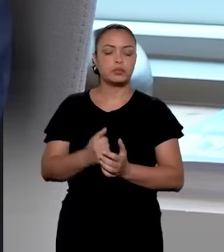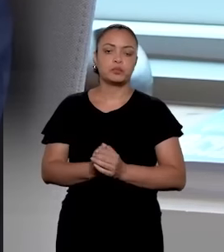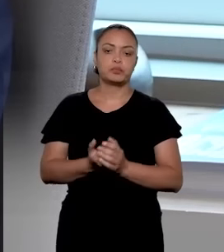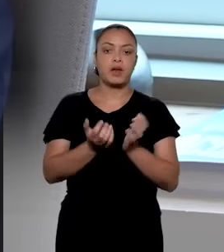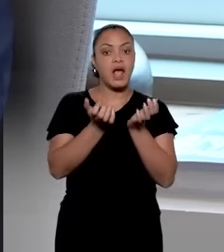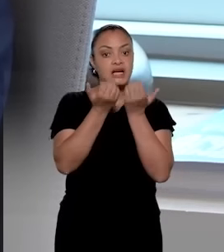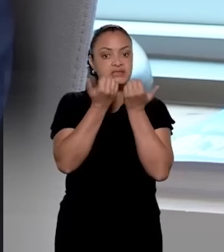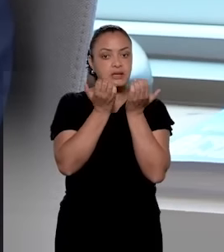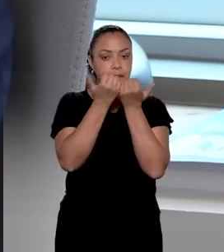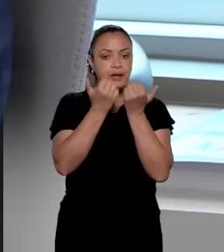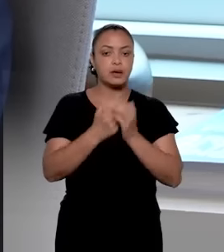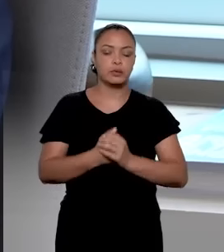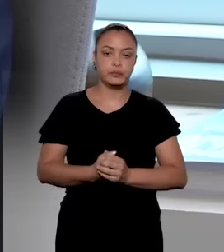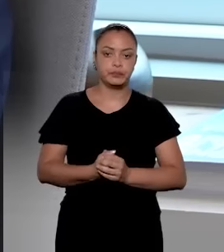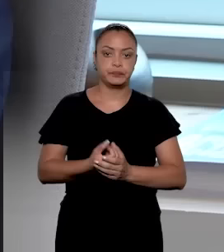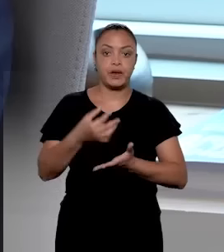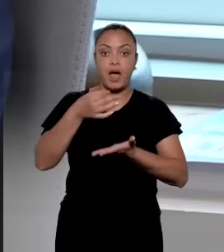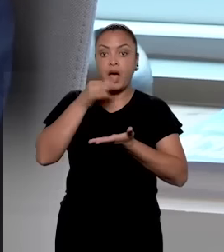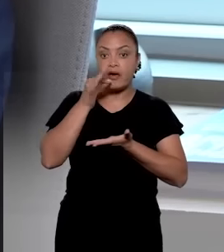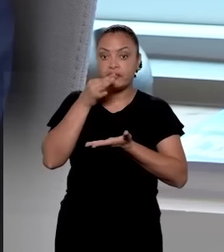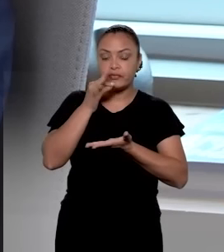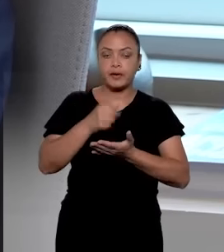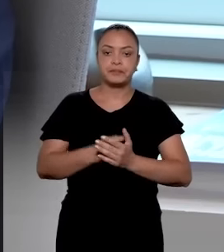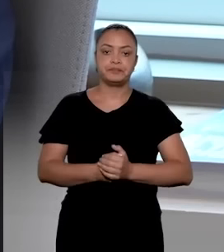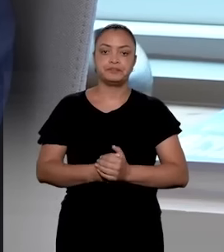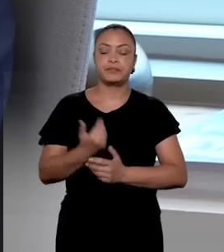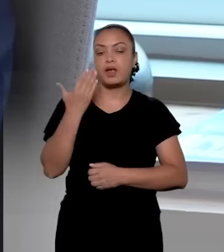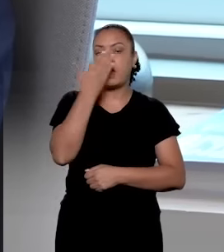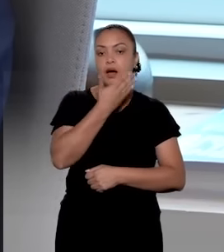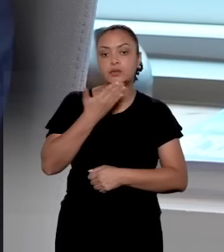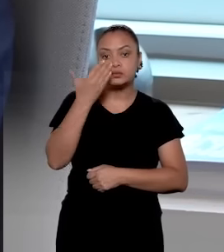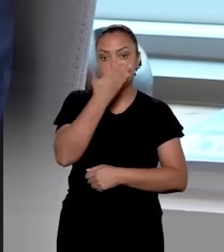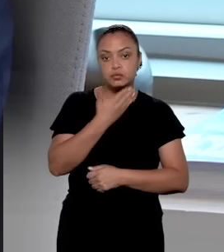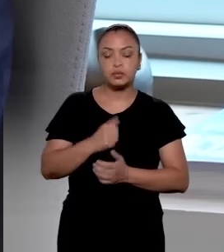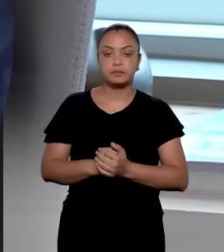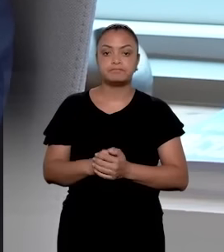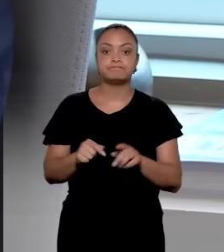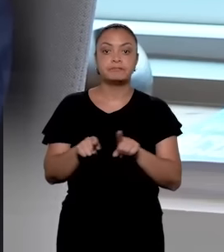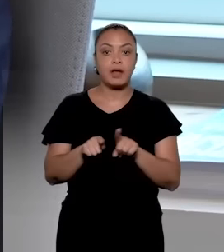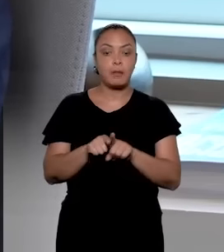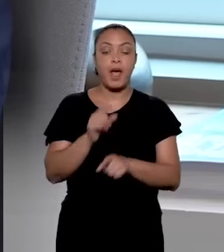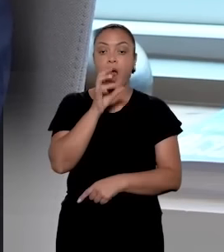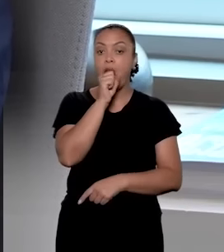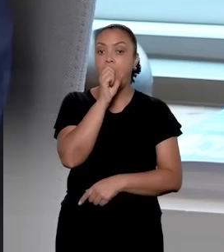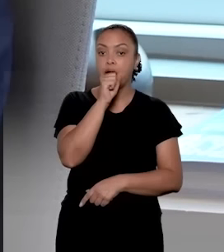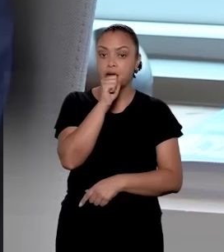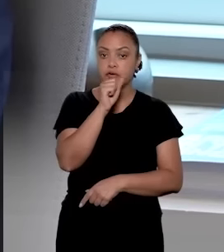exportador mundial de milho, nós somos o maior exportador mundial de café, de açúcar e do suco